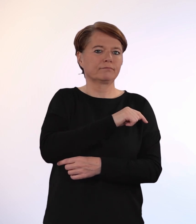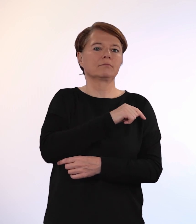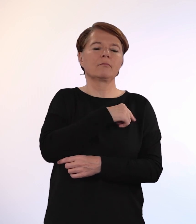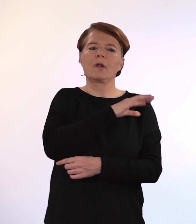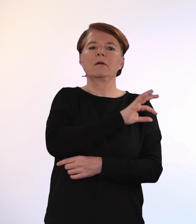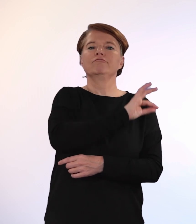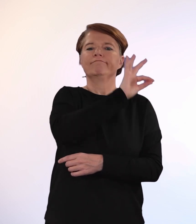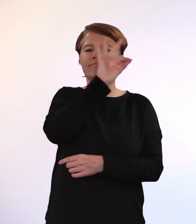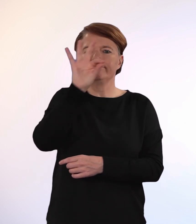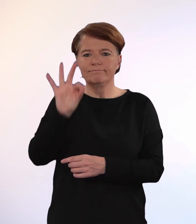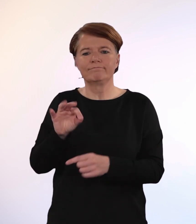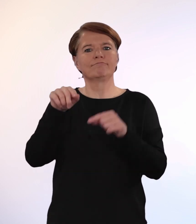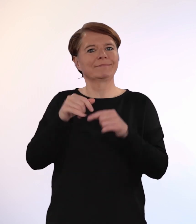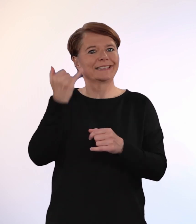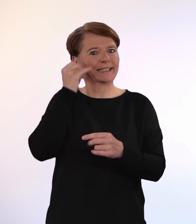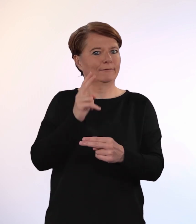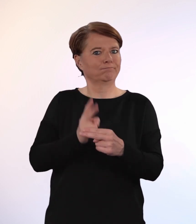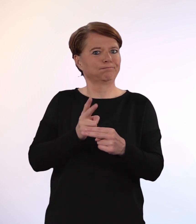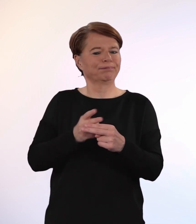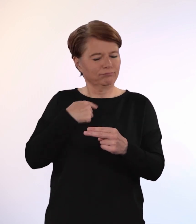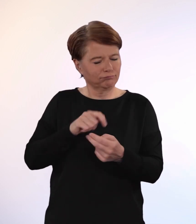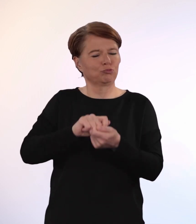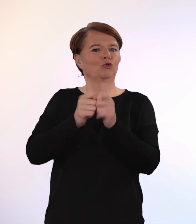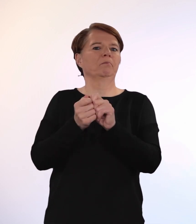sodass ich tatsächlich die Idee umsetzen konnte.